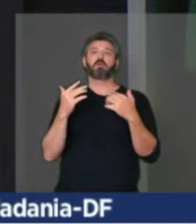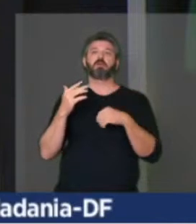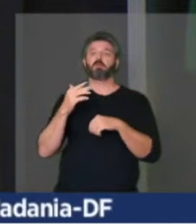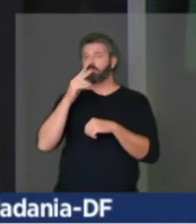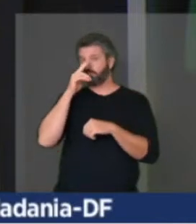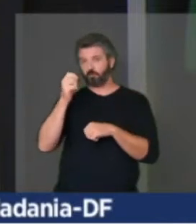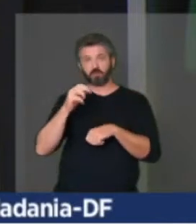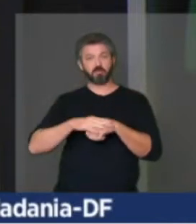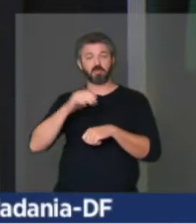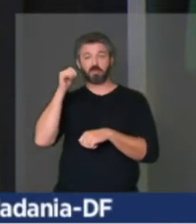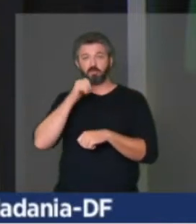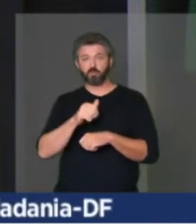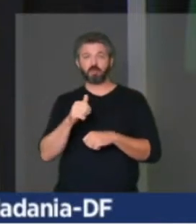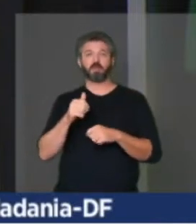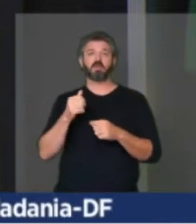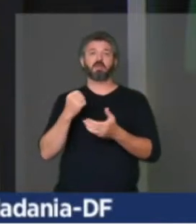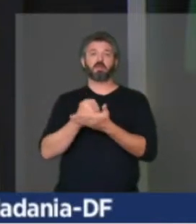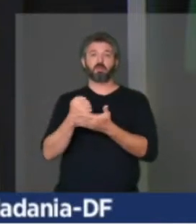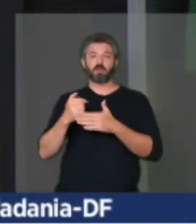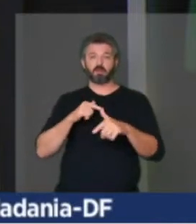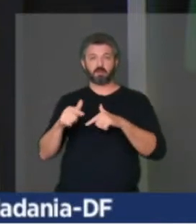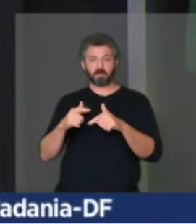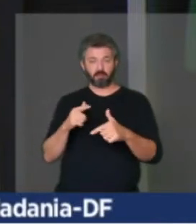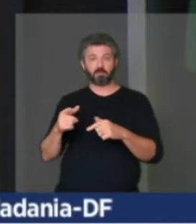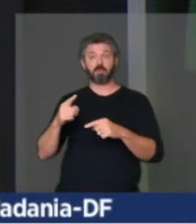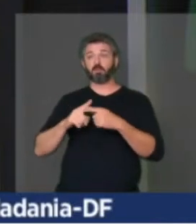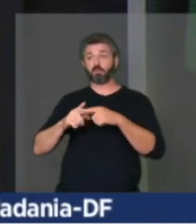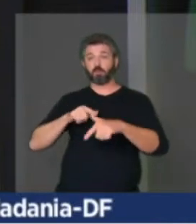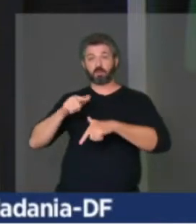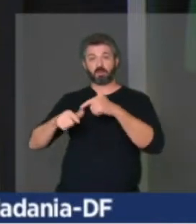INCOMPATÍVEIS COM O TELETRABALHO, O TRABALHO REMOTO É DISTÂNCIA. POR